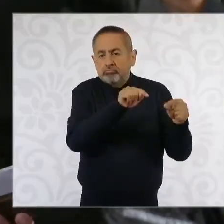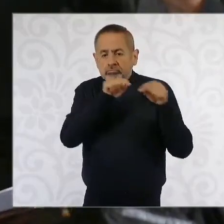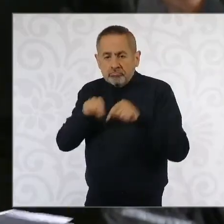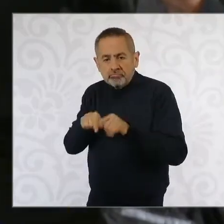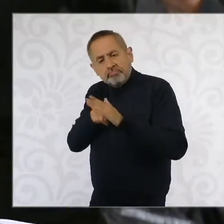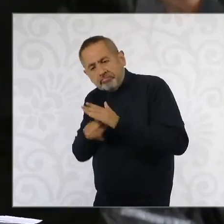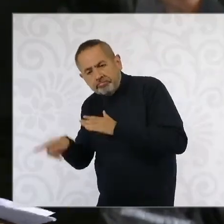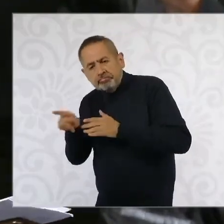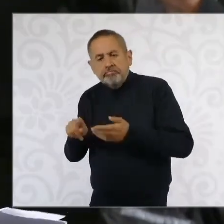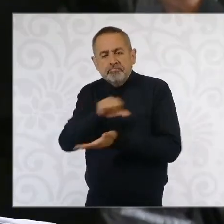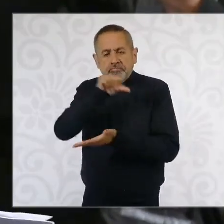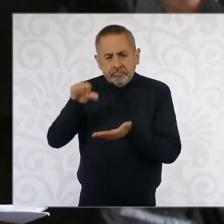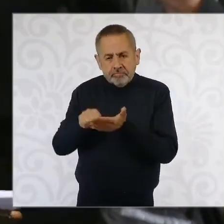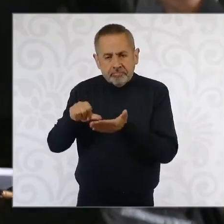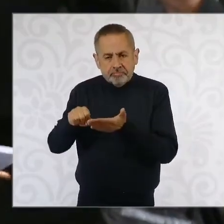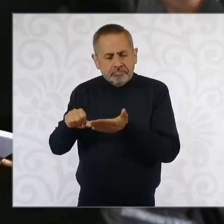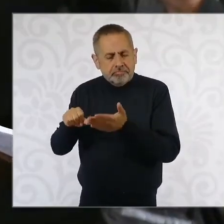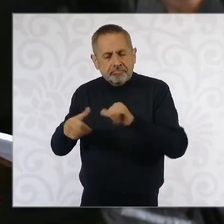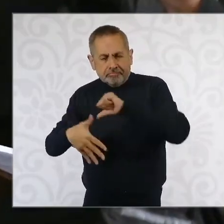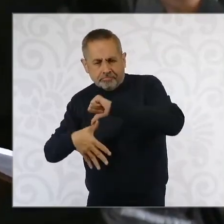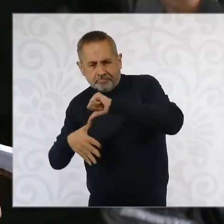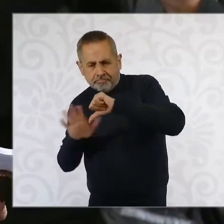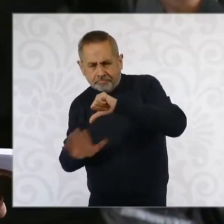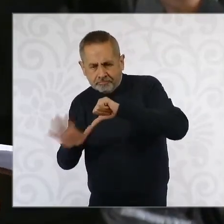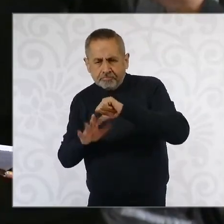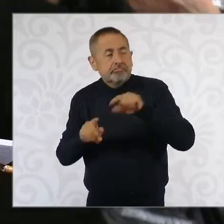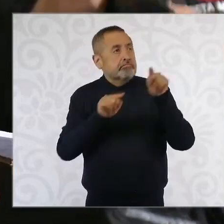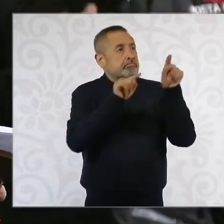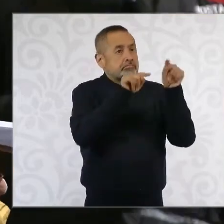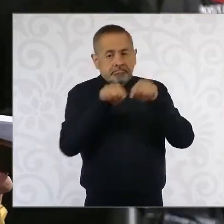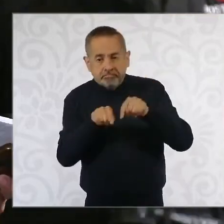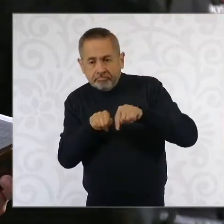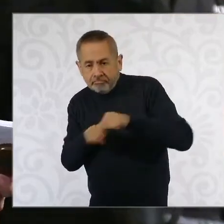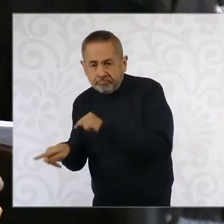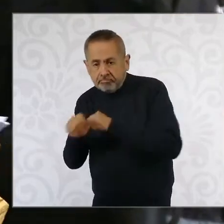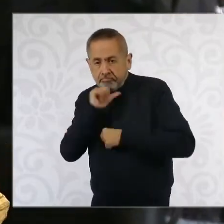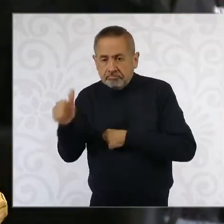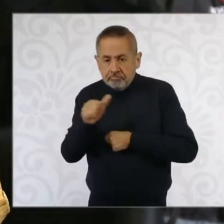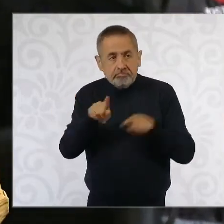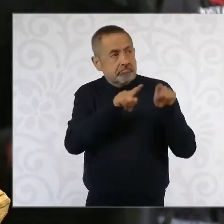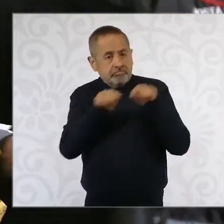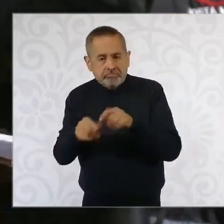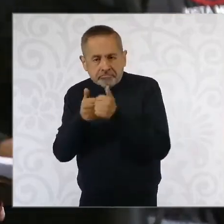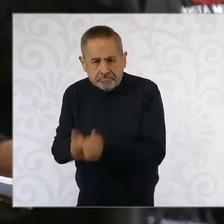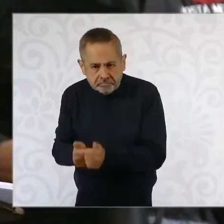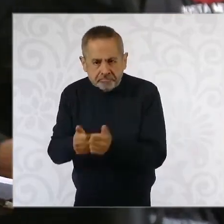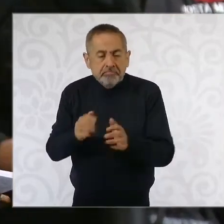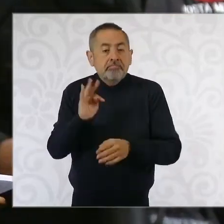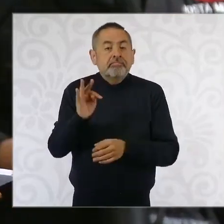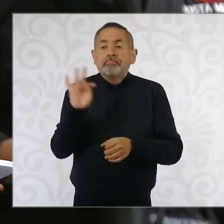a México a nuestro país y si también no podría causar para los habitantes de algunas zonas los